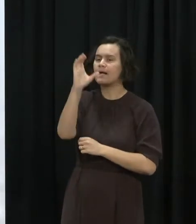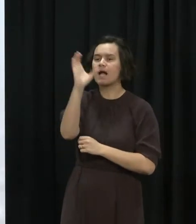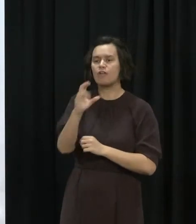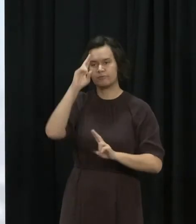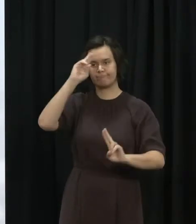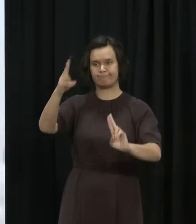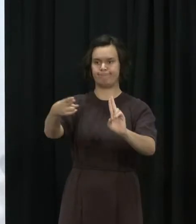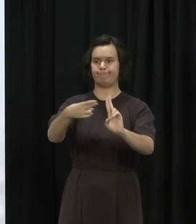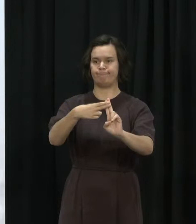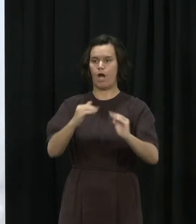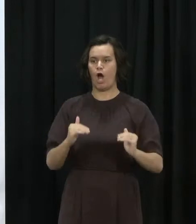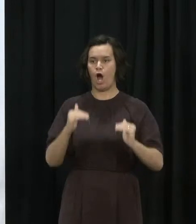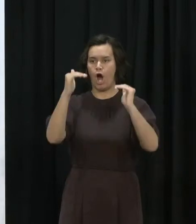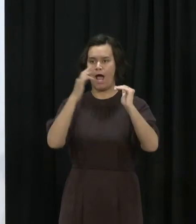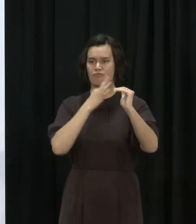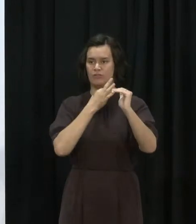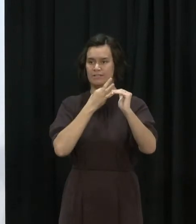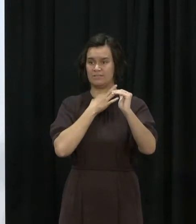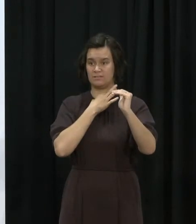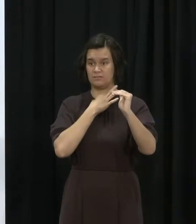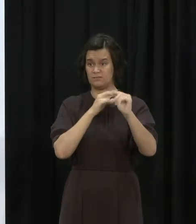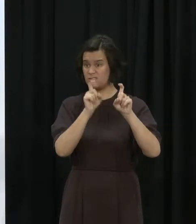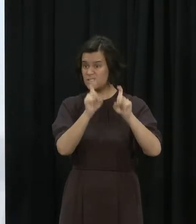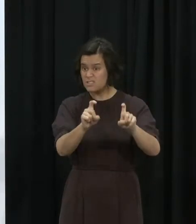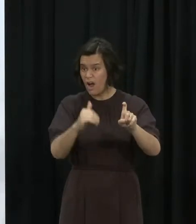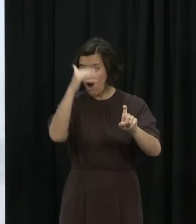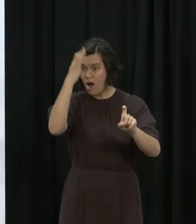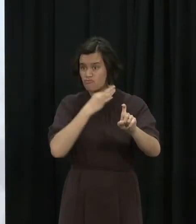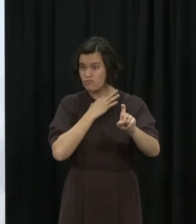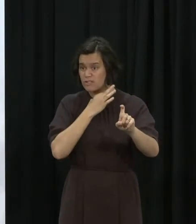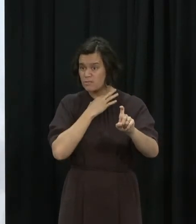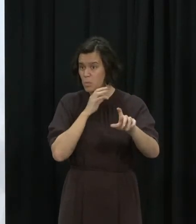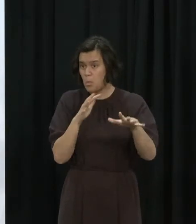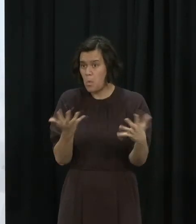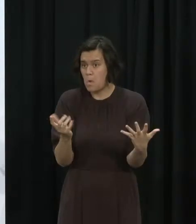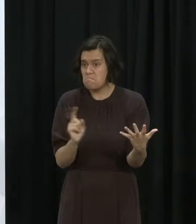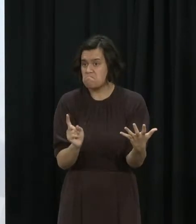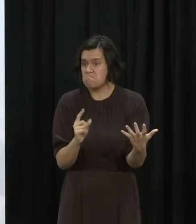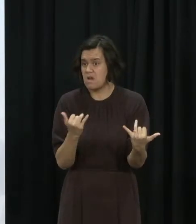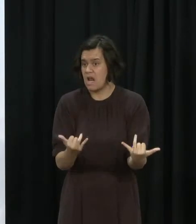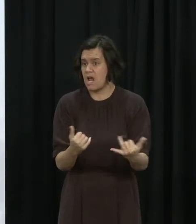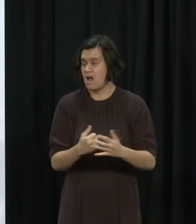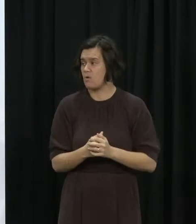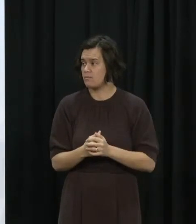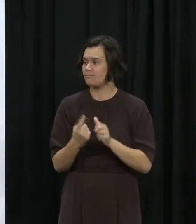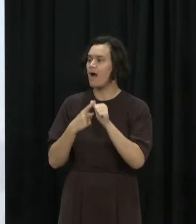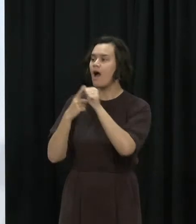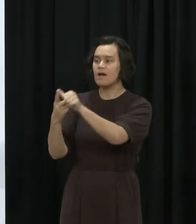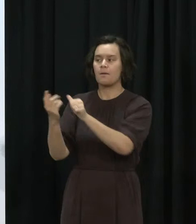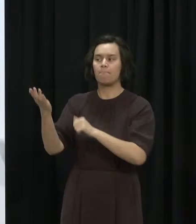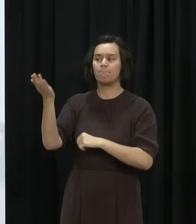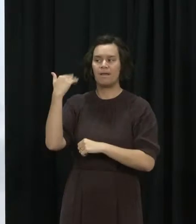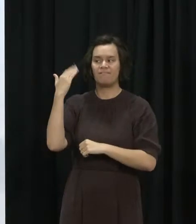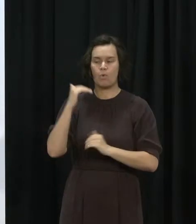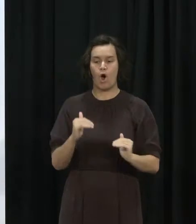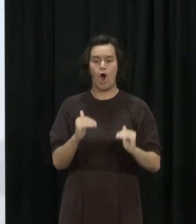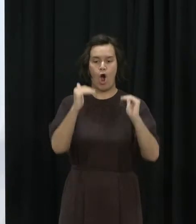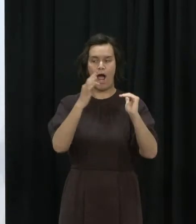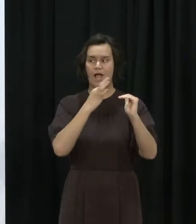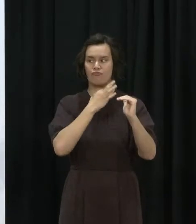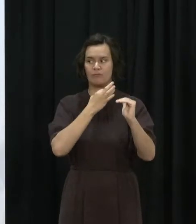rangona)?